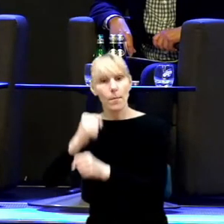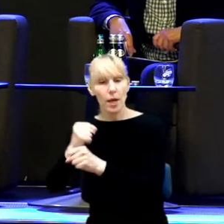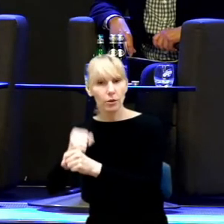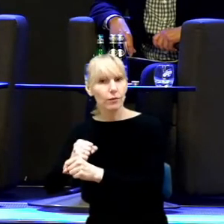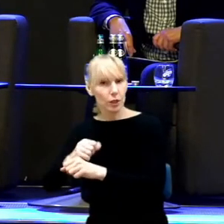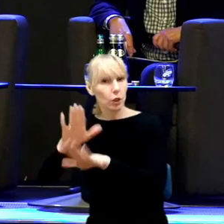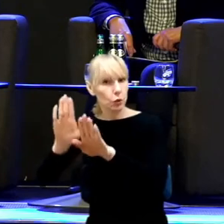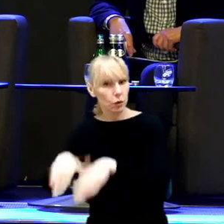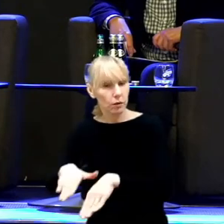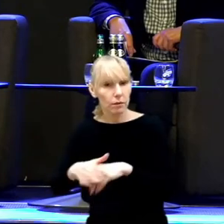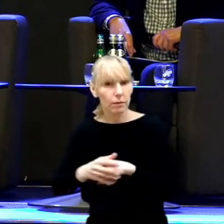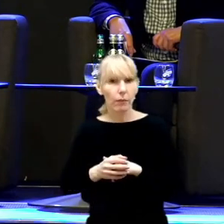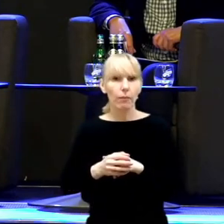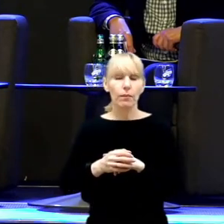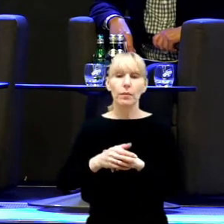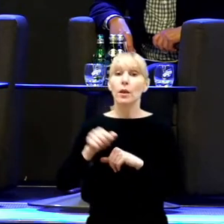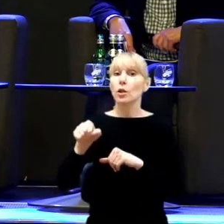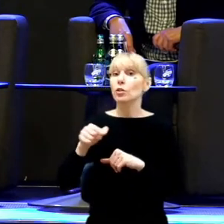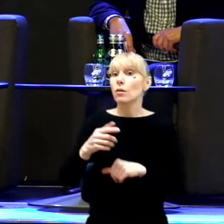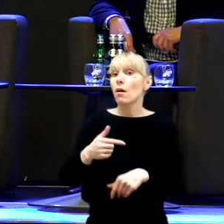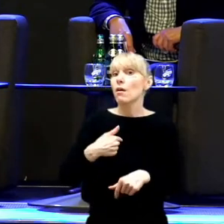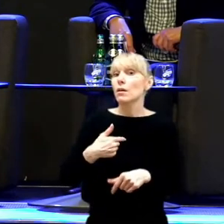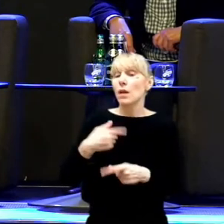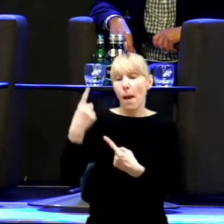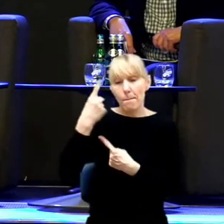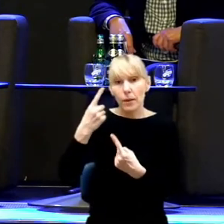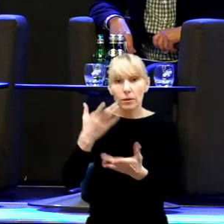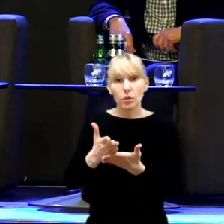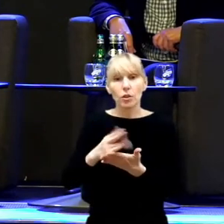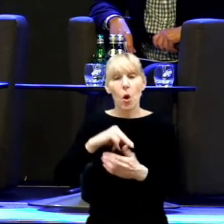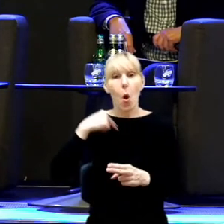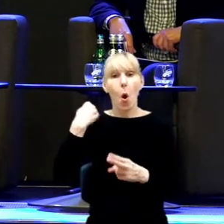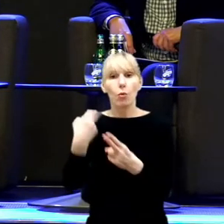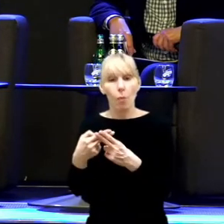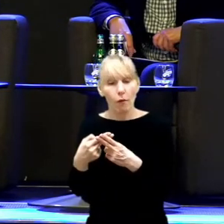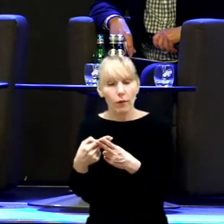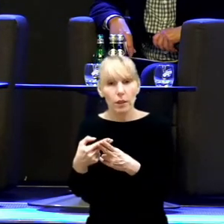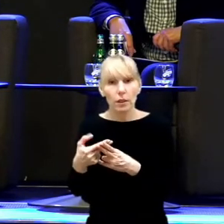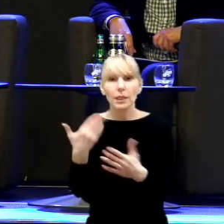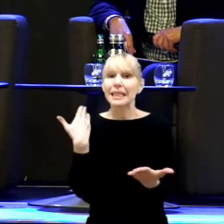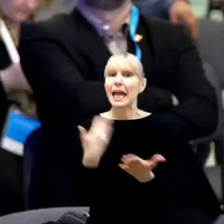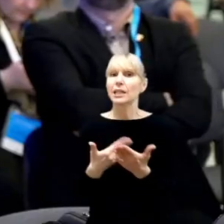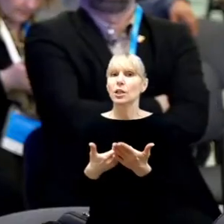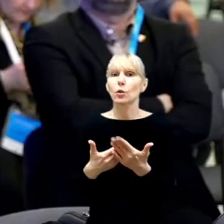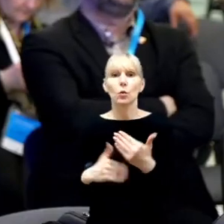I dla mnie to jest jak gdyby kluczem odpowiedzi, dlaczego jest taka asymetria i dlaczego dzisiaj z taką